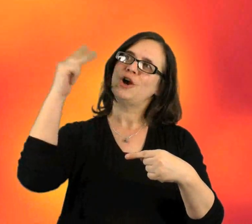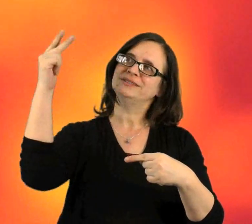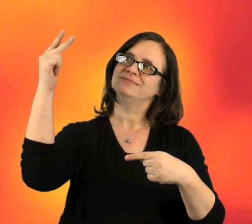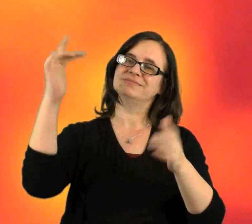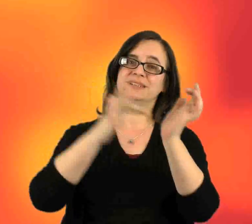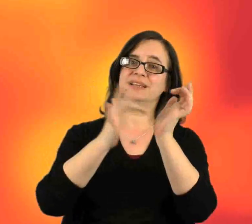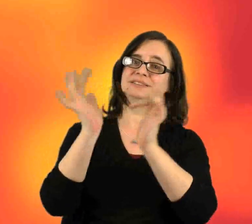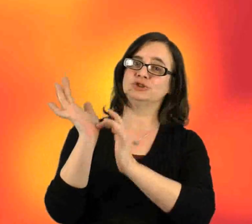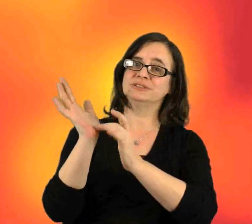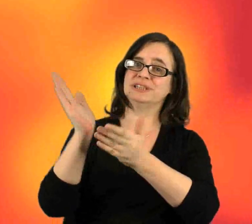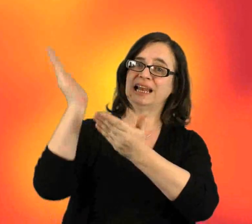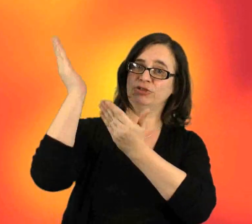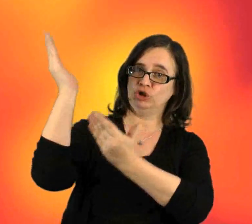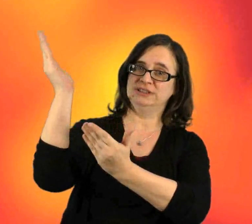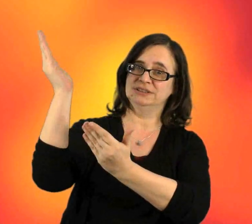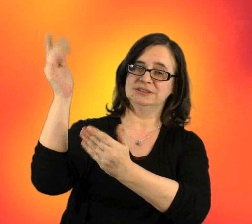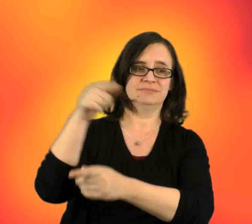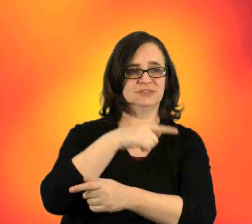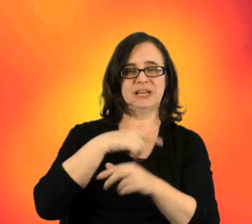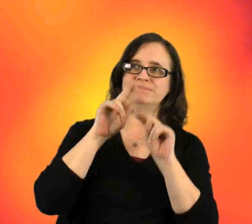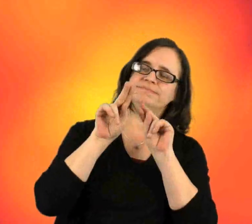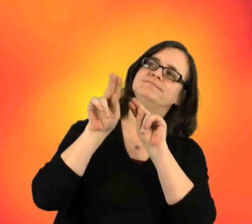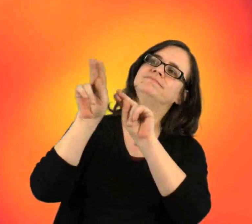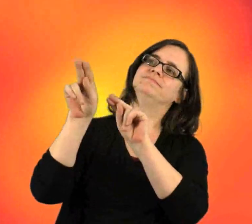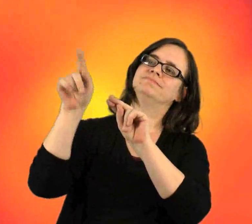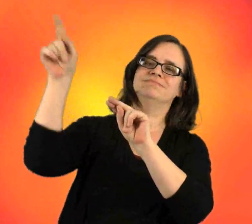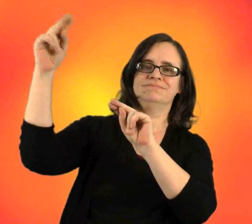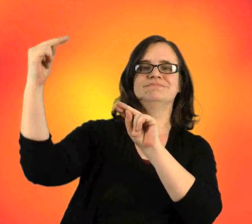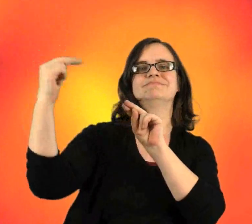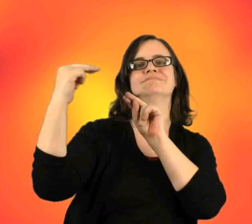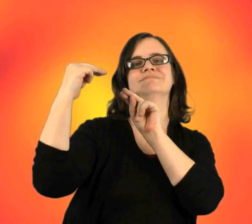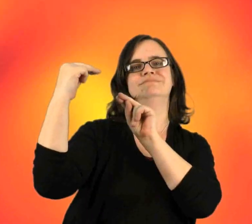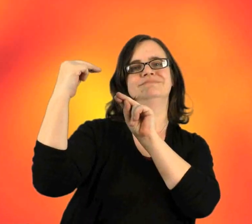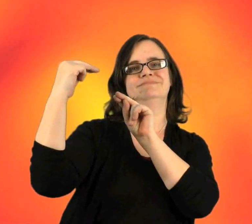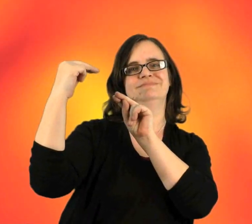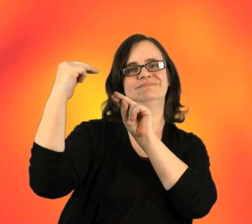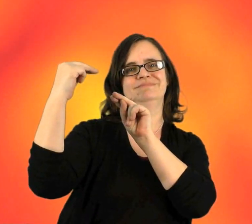Irgendwann schauen wir auf Jesus Christus